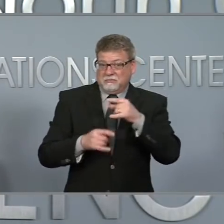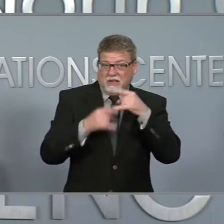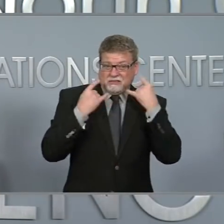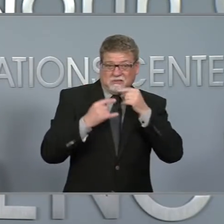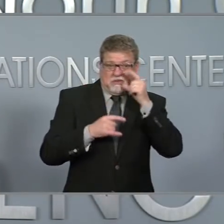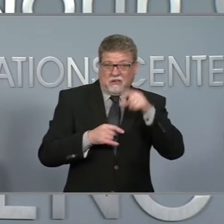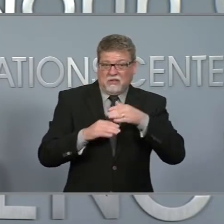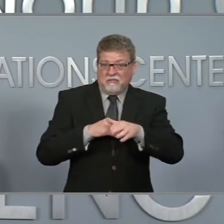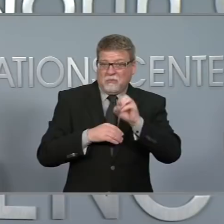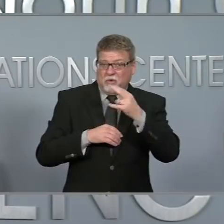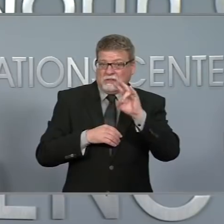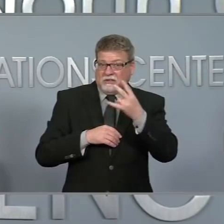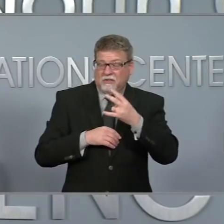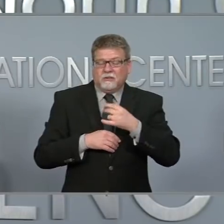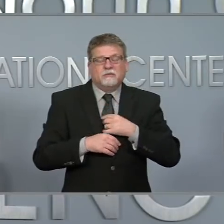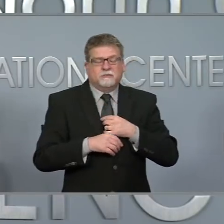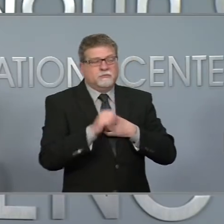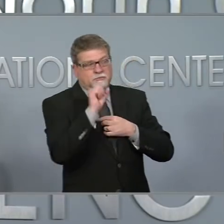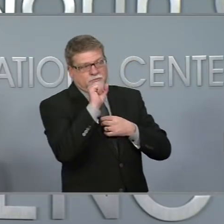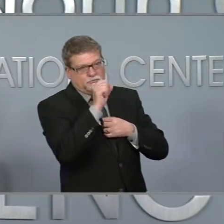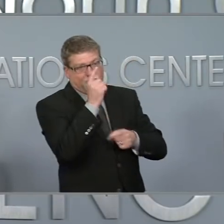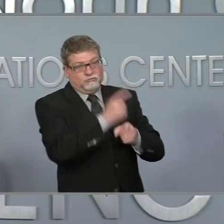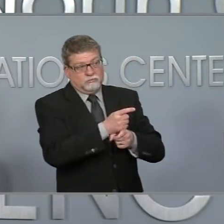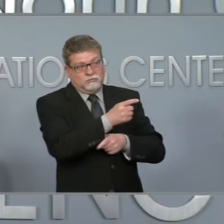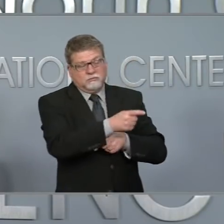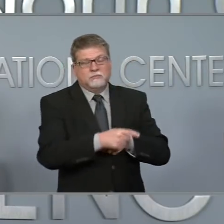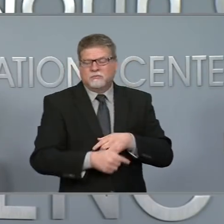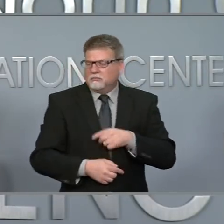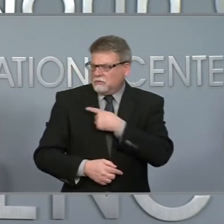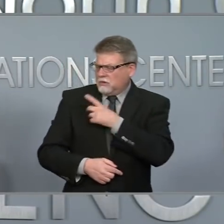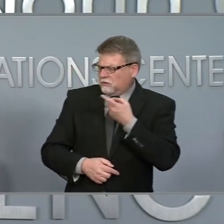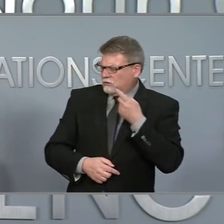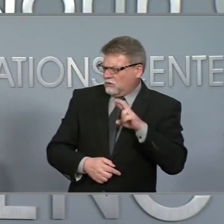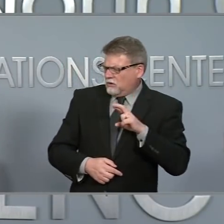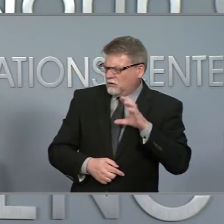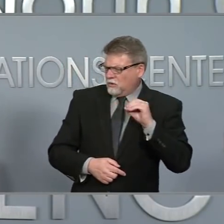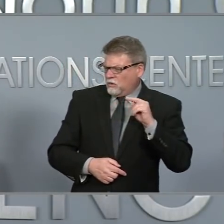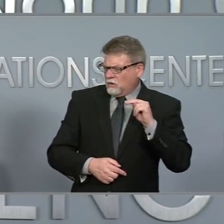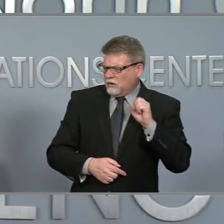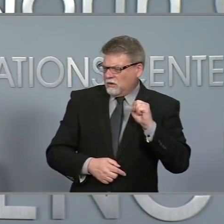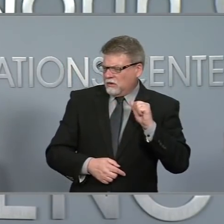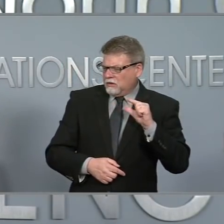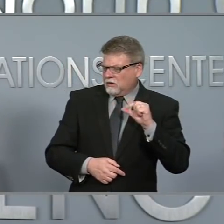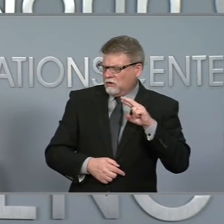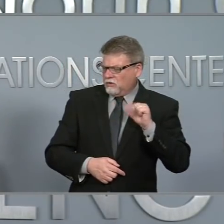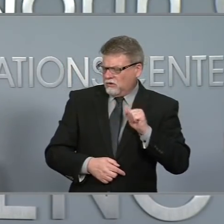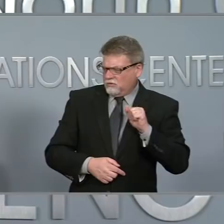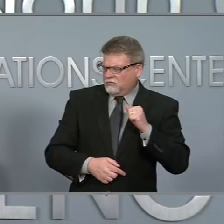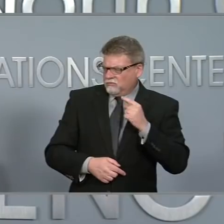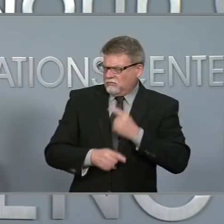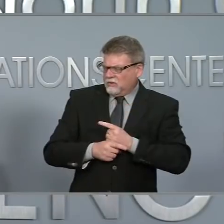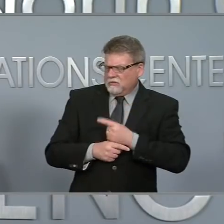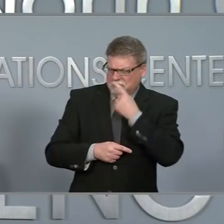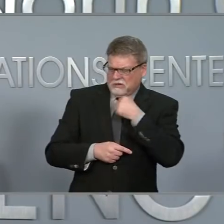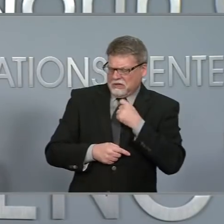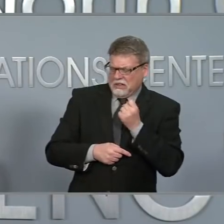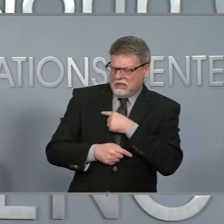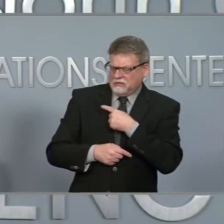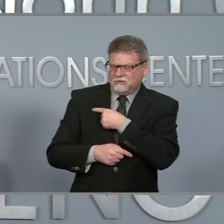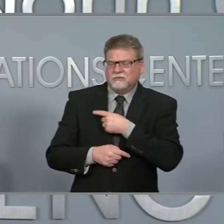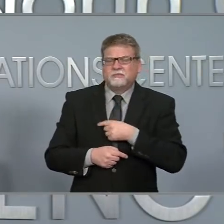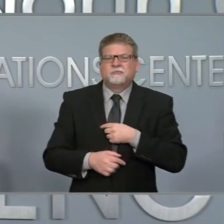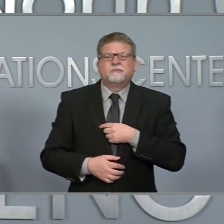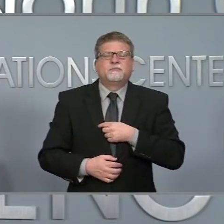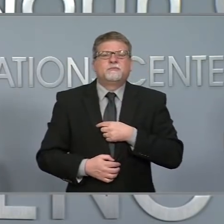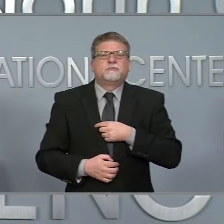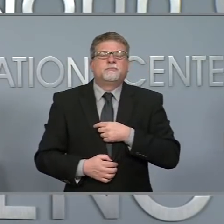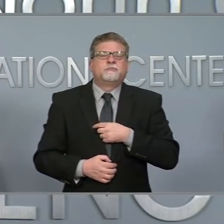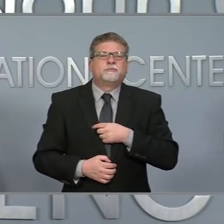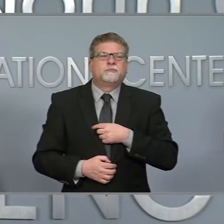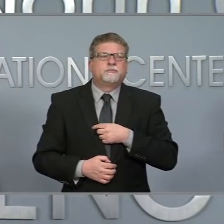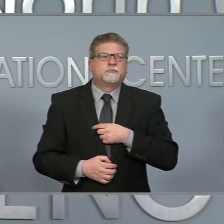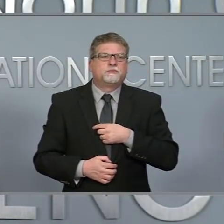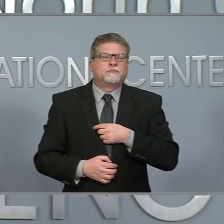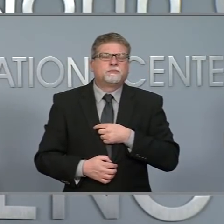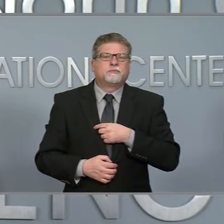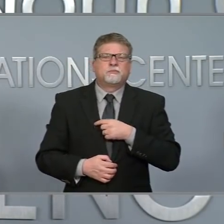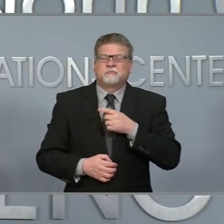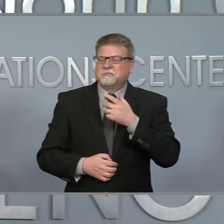atención infantil. Entonces los